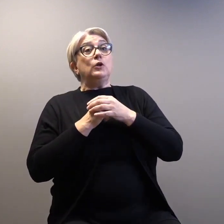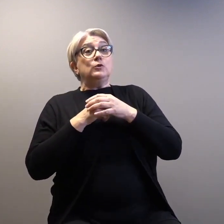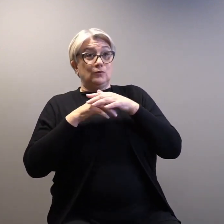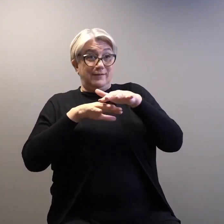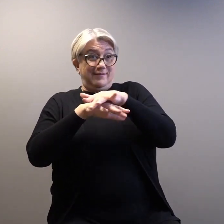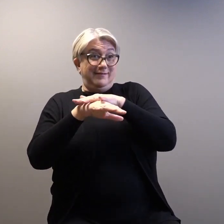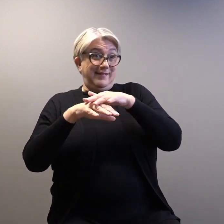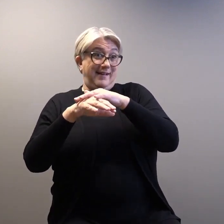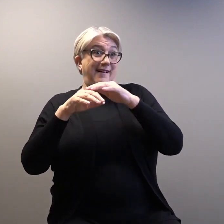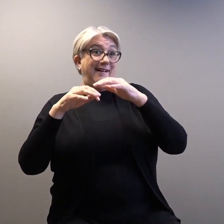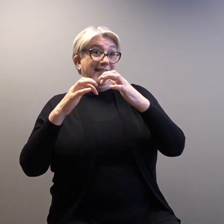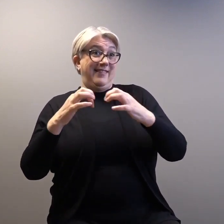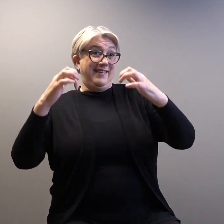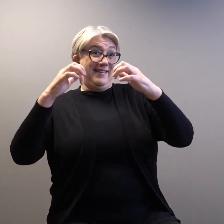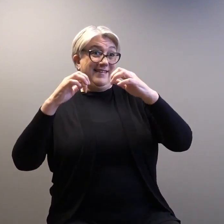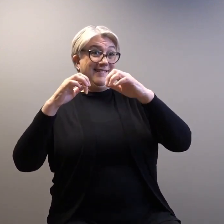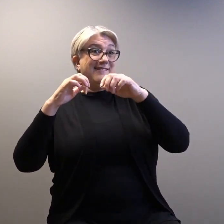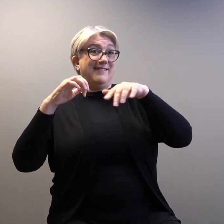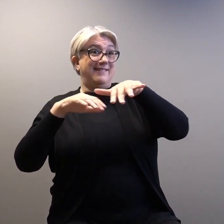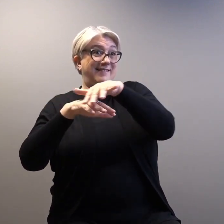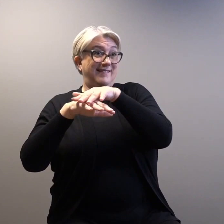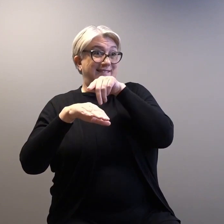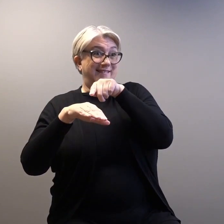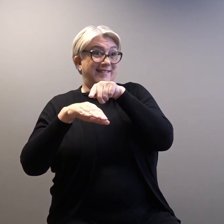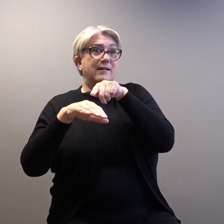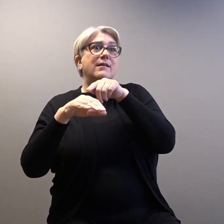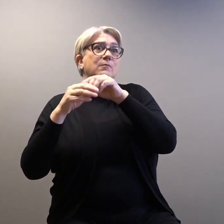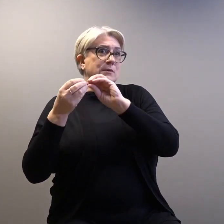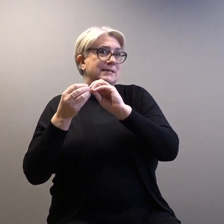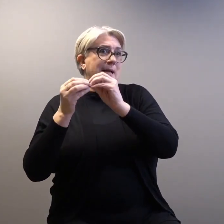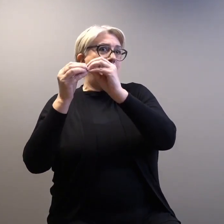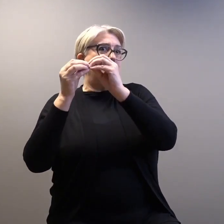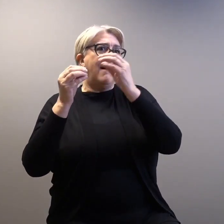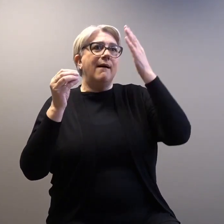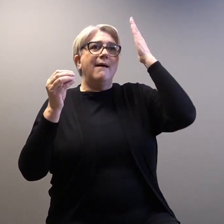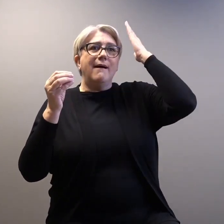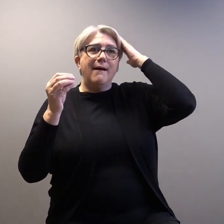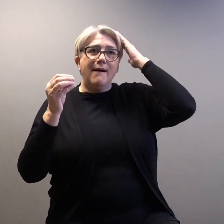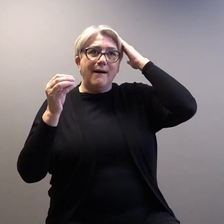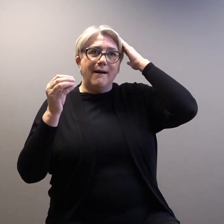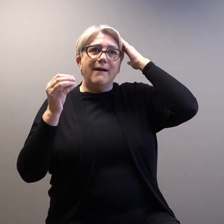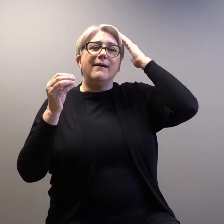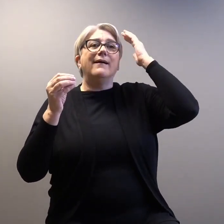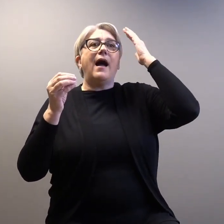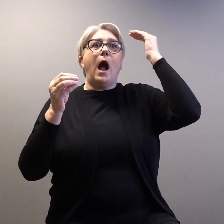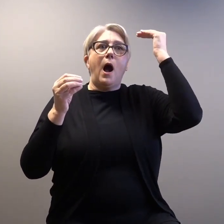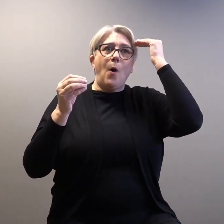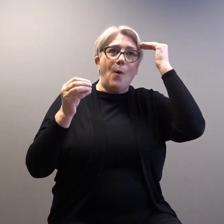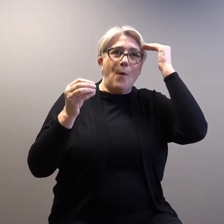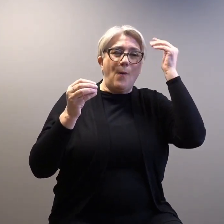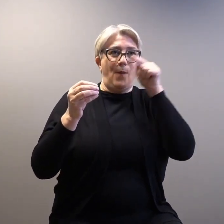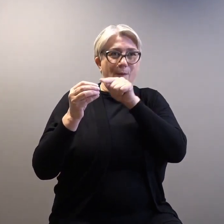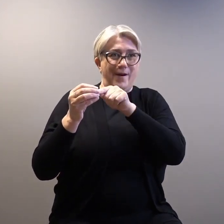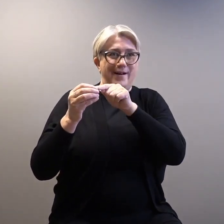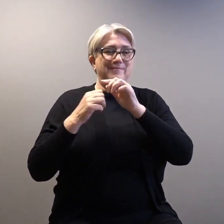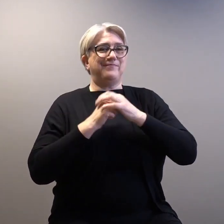Innan þingsins hafði skapast þekking og áhugi.